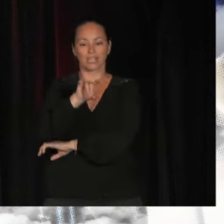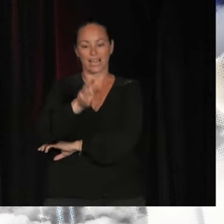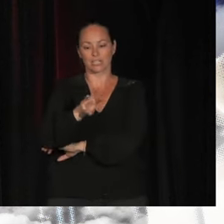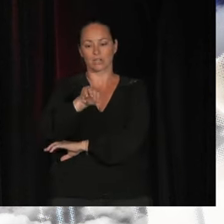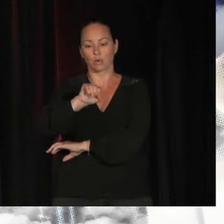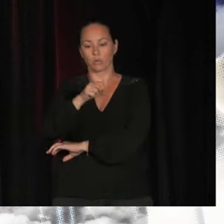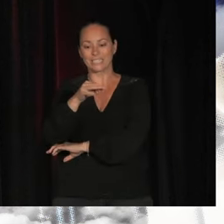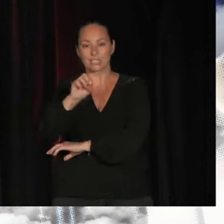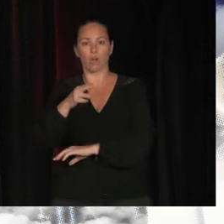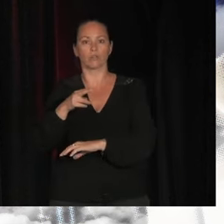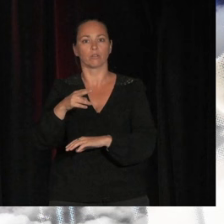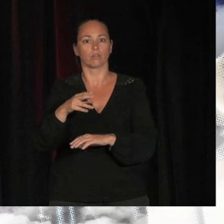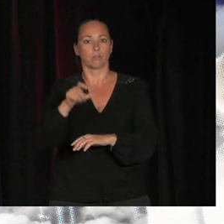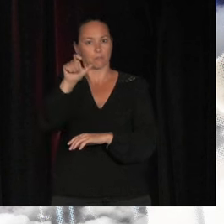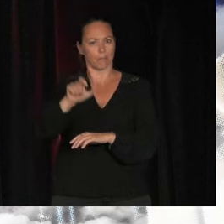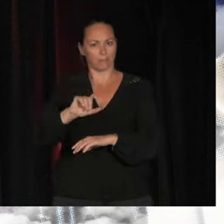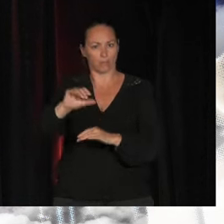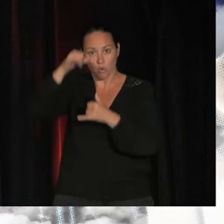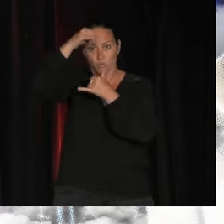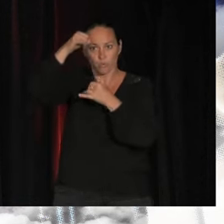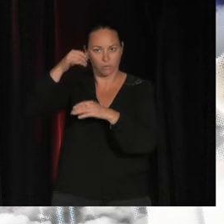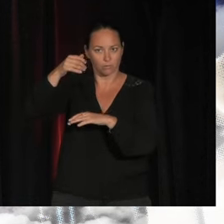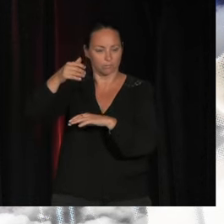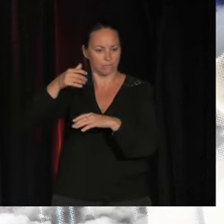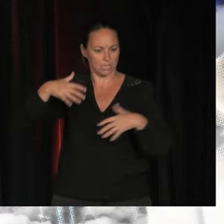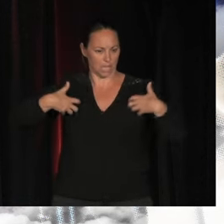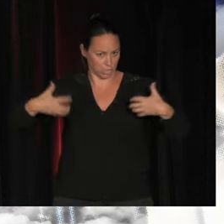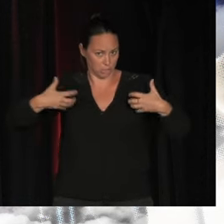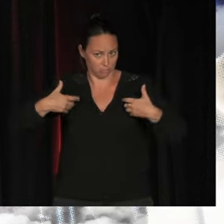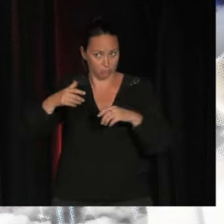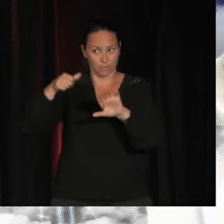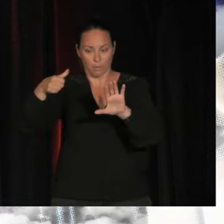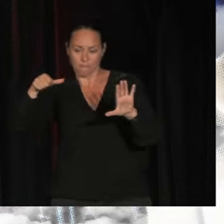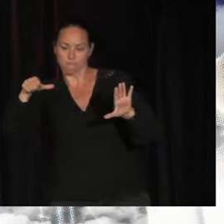singe scientifique sur la lune, logique, qui appuie sur son gros bouton Avengers et voilà.